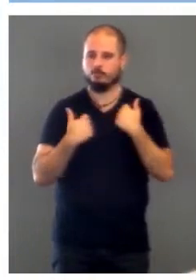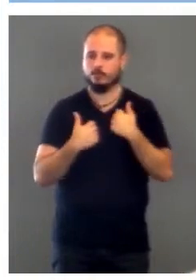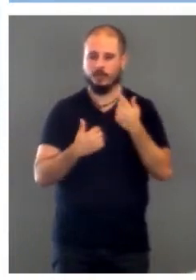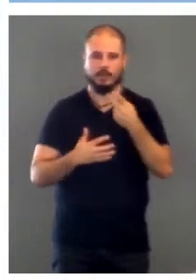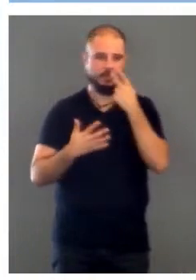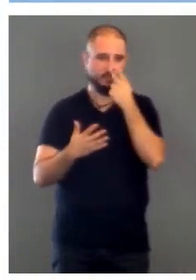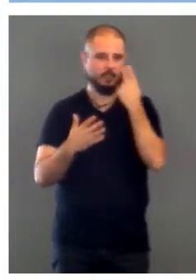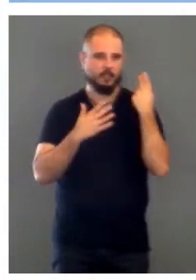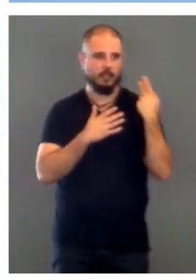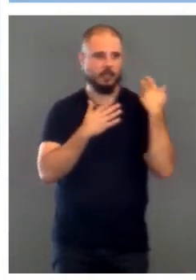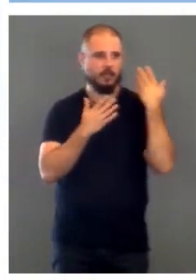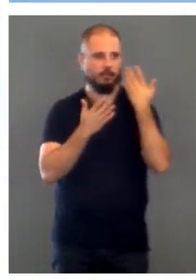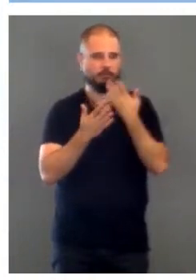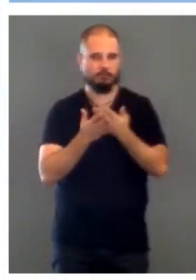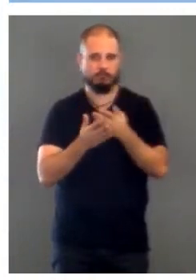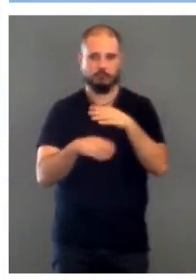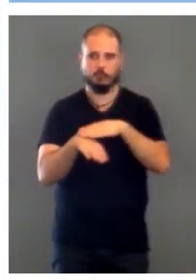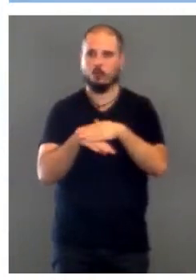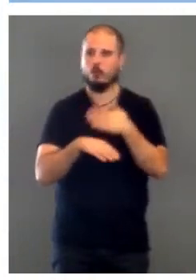Ha apostado y sigue apostando por el colectivo